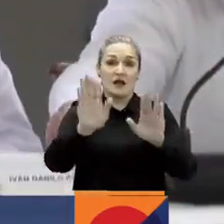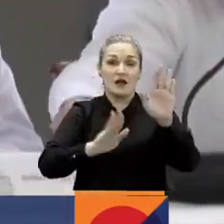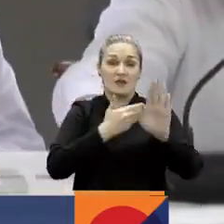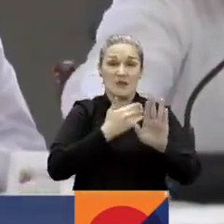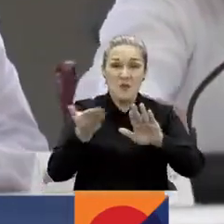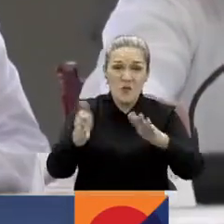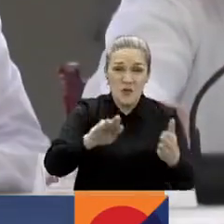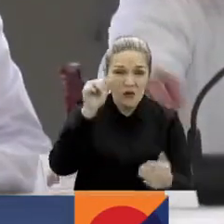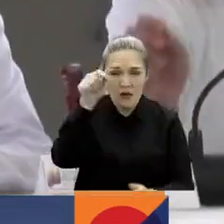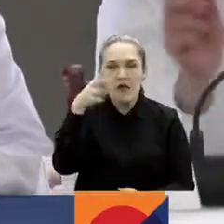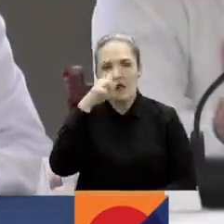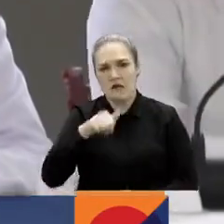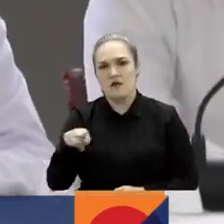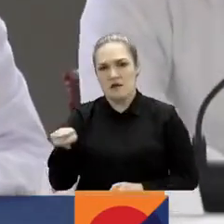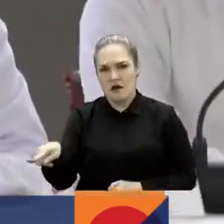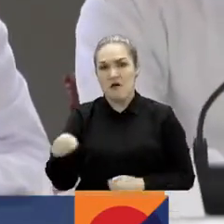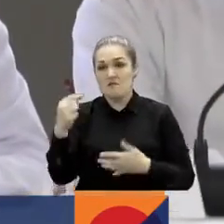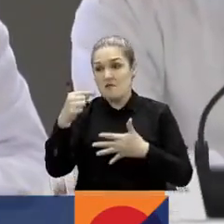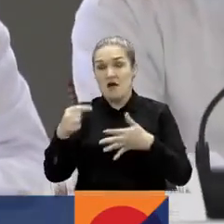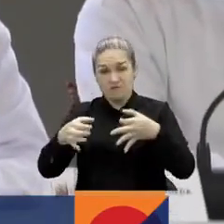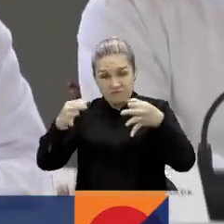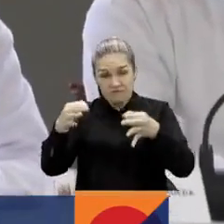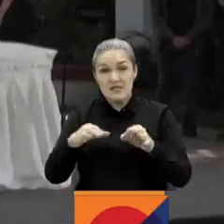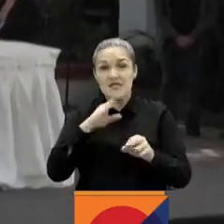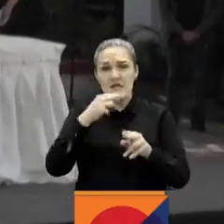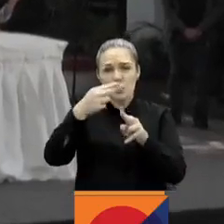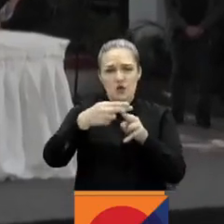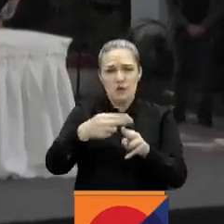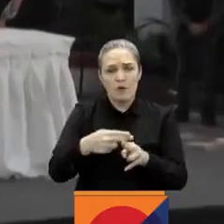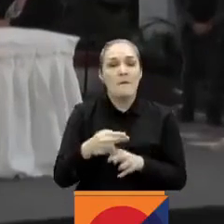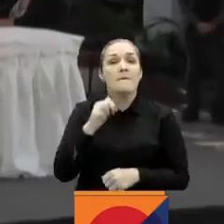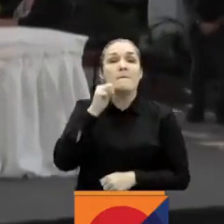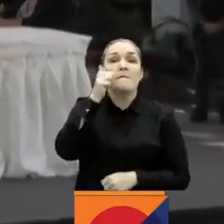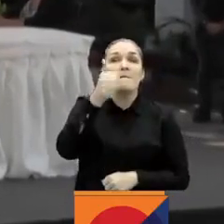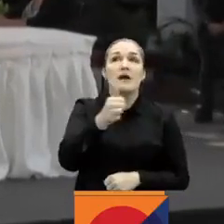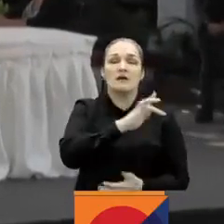E 19 EN EL PROCESO DE